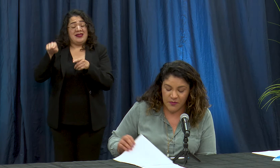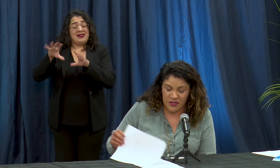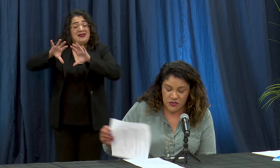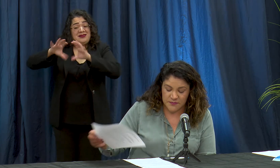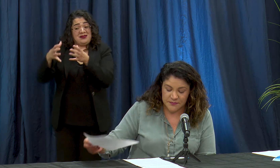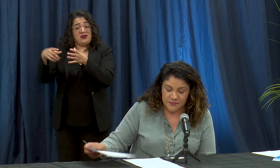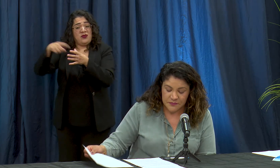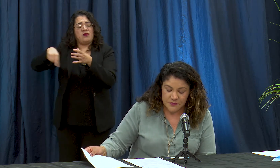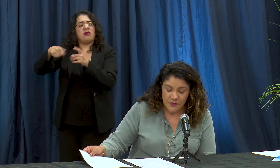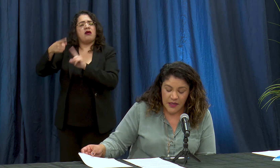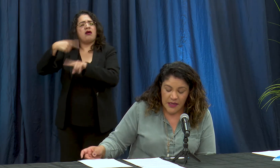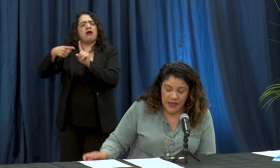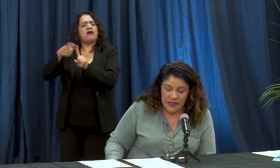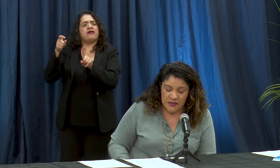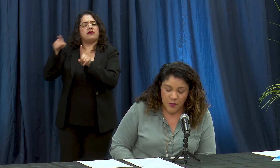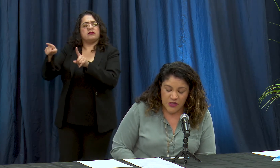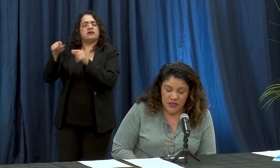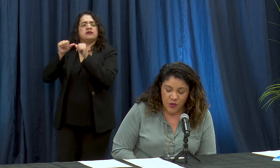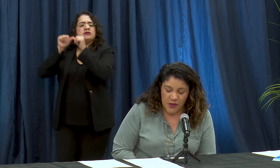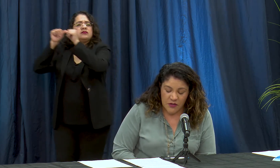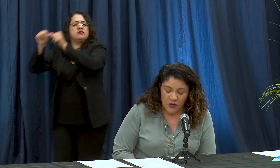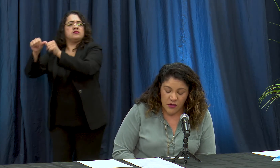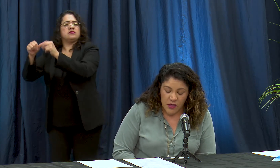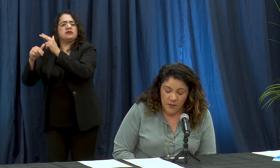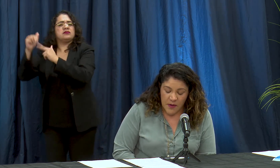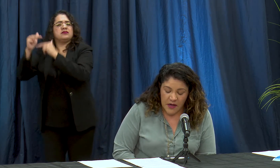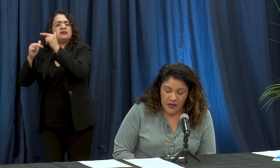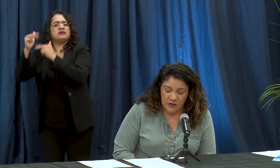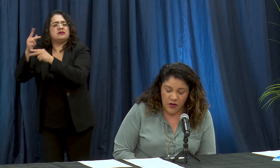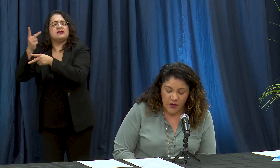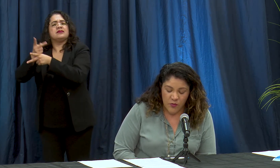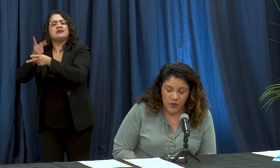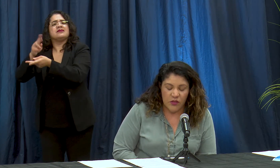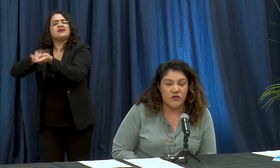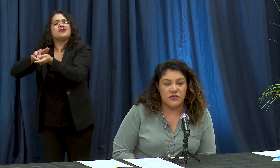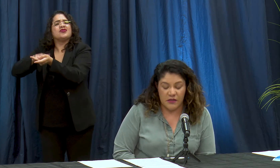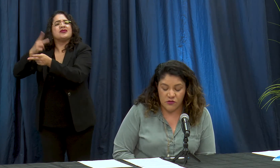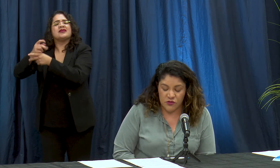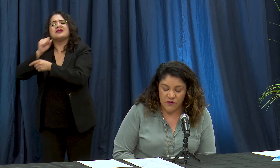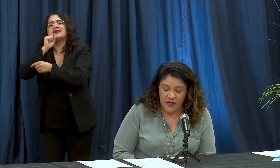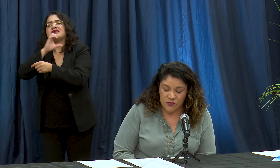Beach East a por este momento para a tocar un poco de los datos sobre las